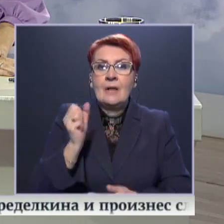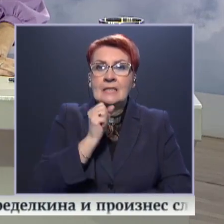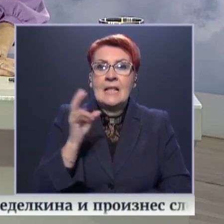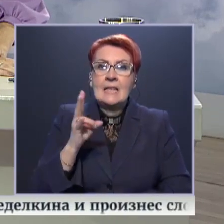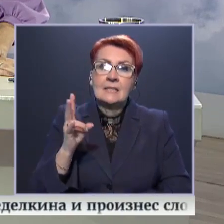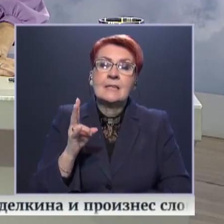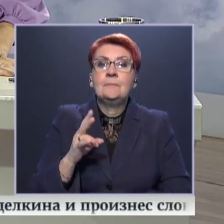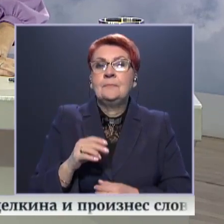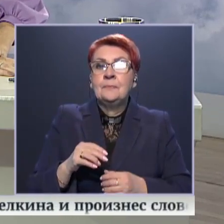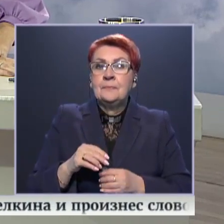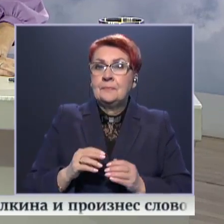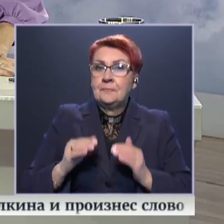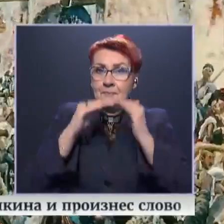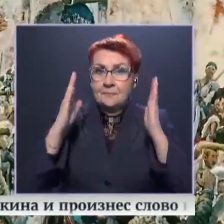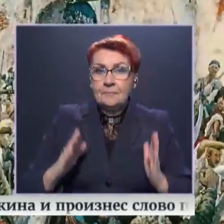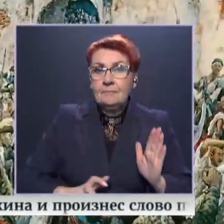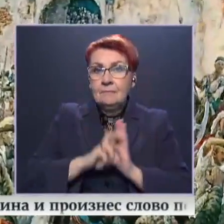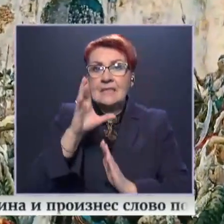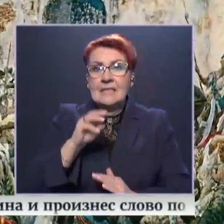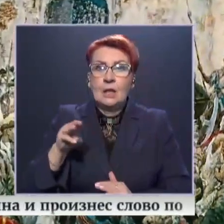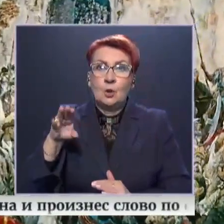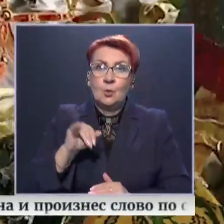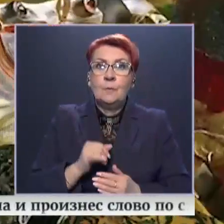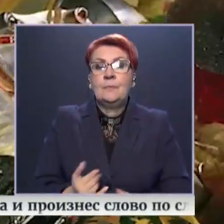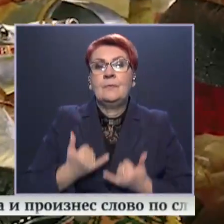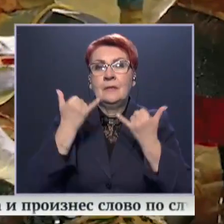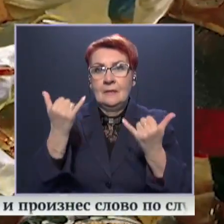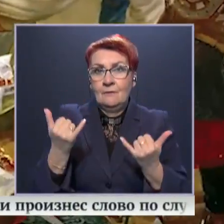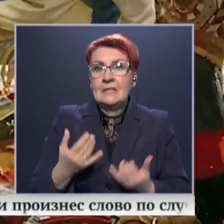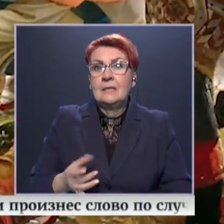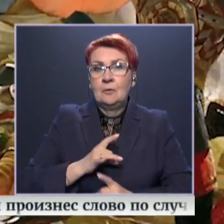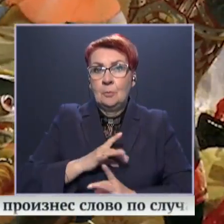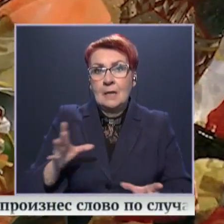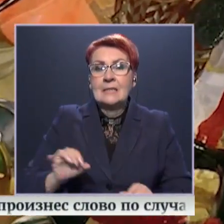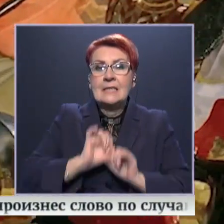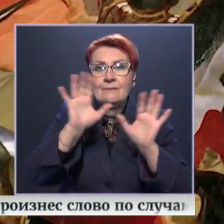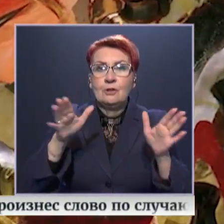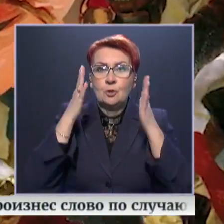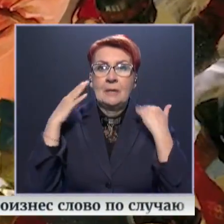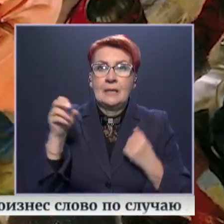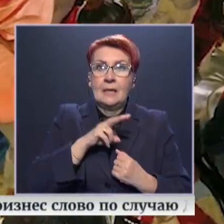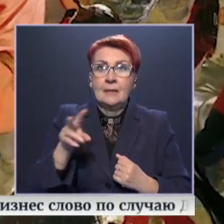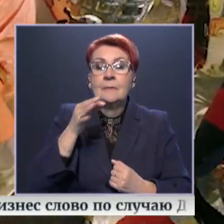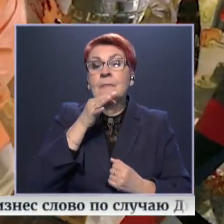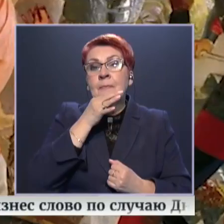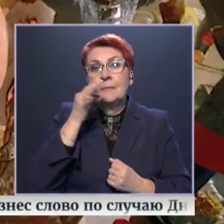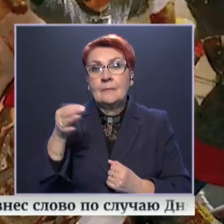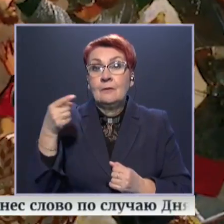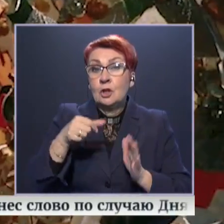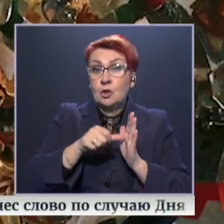близ Переделкино патриаршем слове по случаю дня народного единства святейший назвал освобождение Москвы в 1612